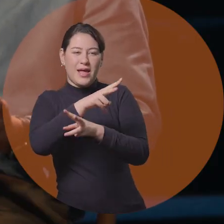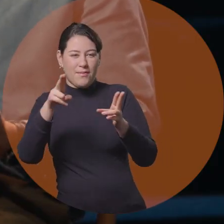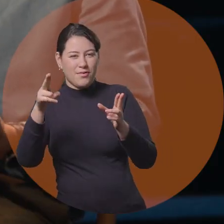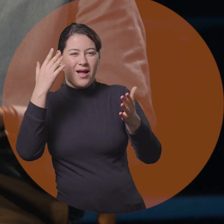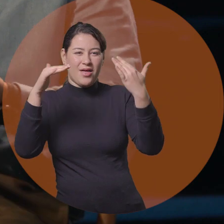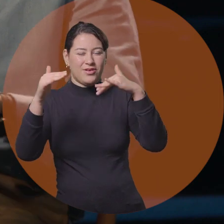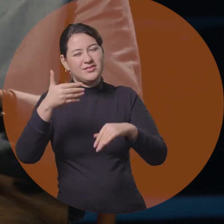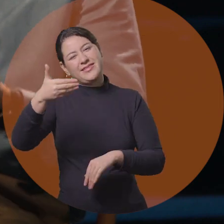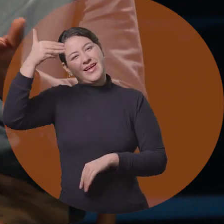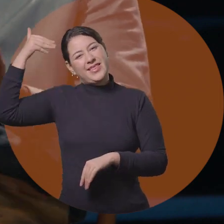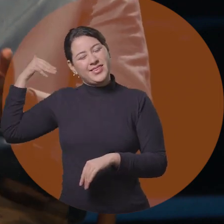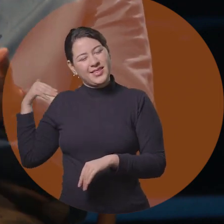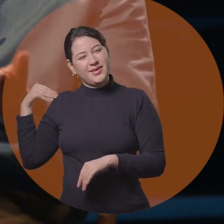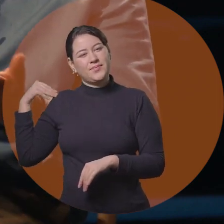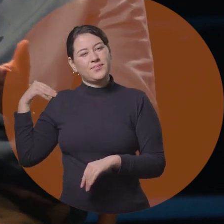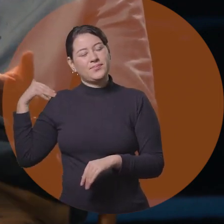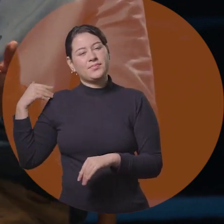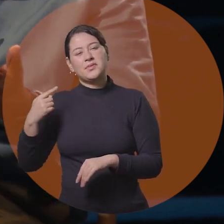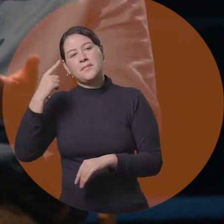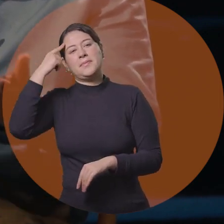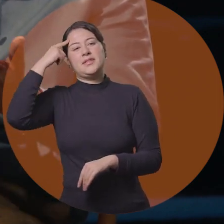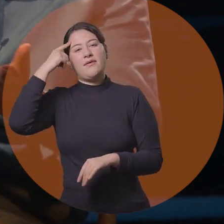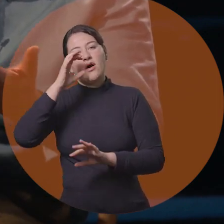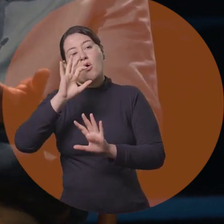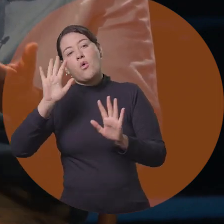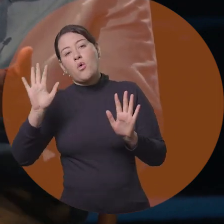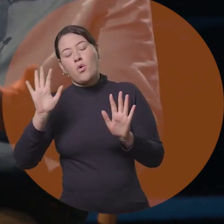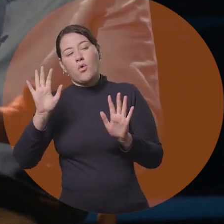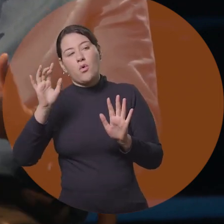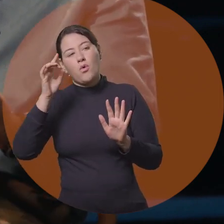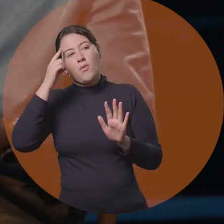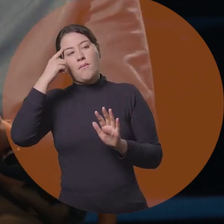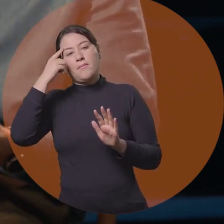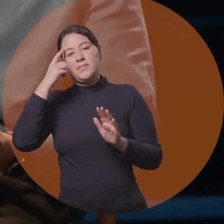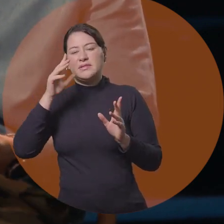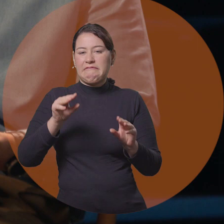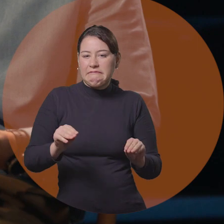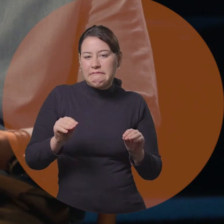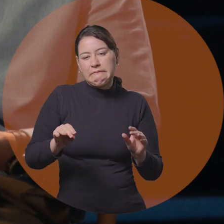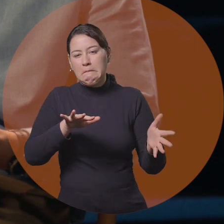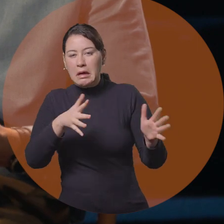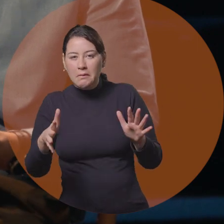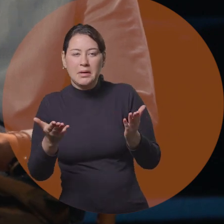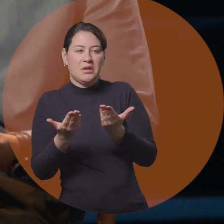que dice o se piensa o se pensaba mediocre como estudiante.